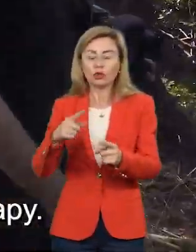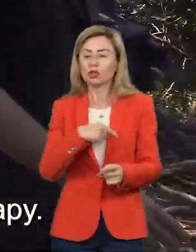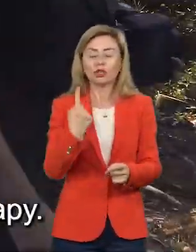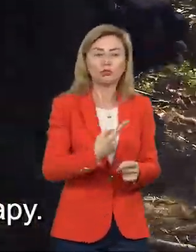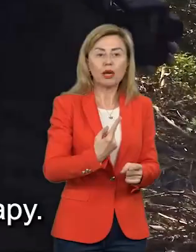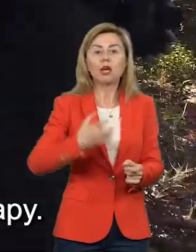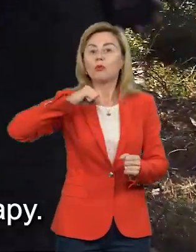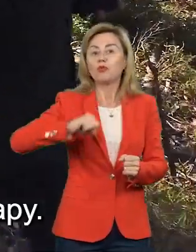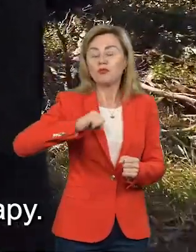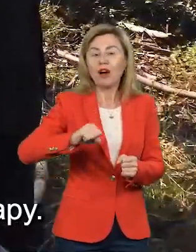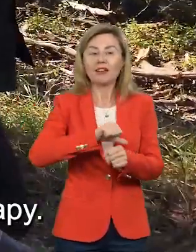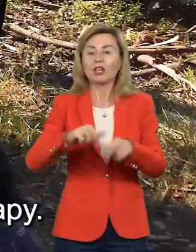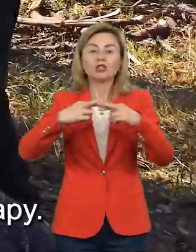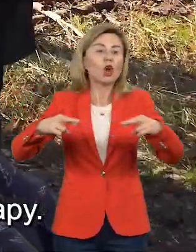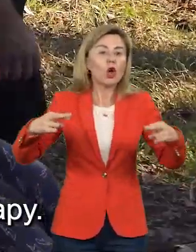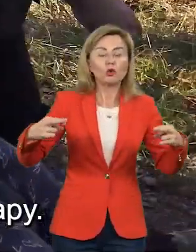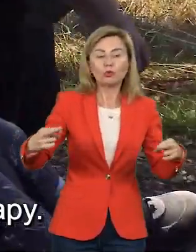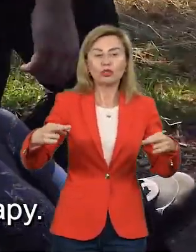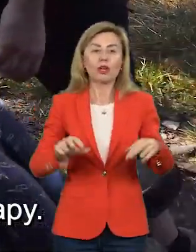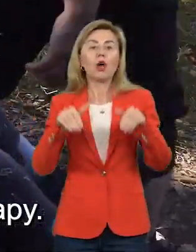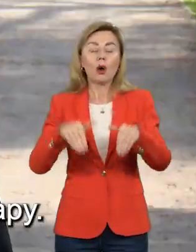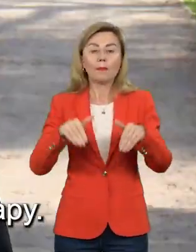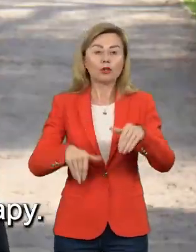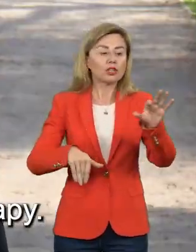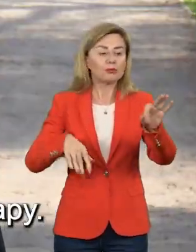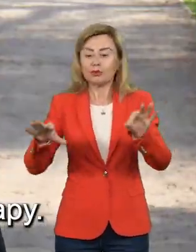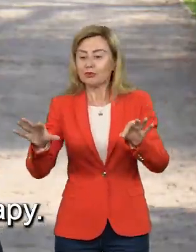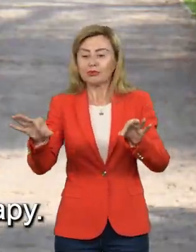I fajnie, że jest różnorodność i fajnie, że jest adventure therapy.